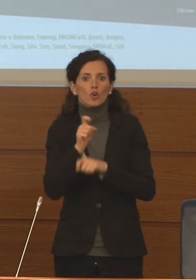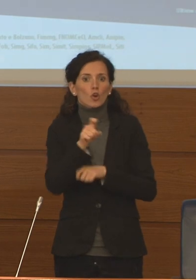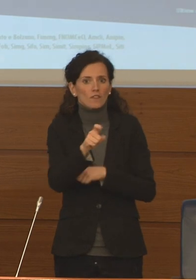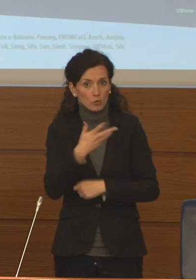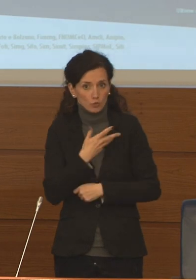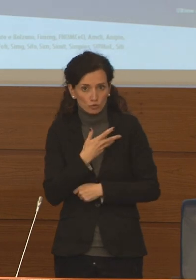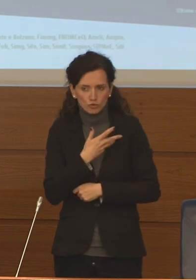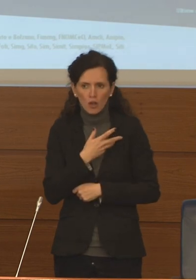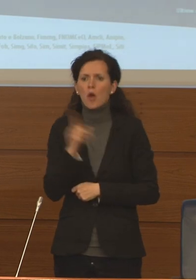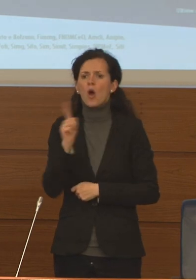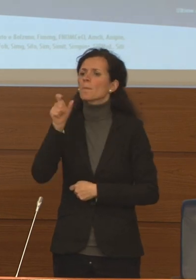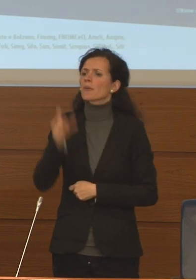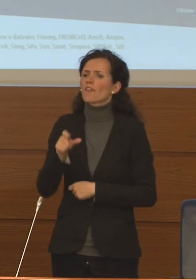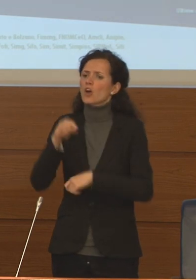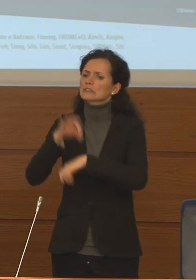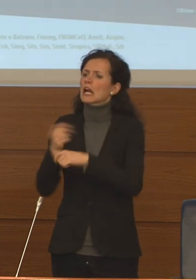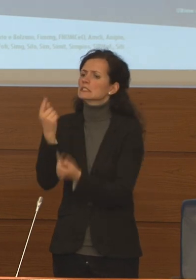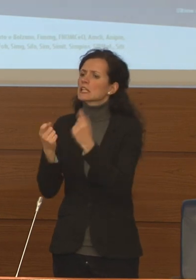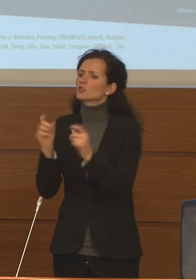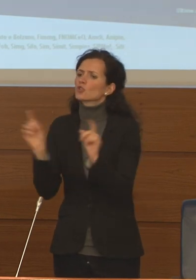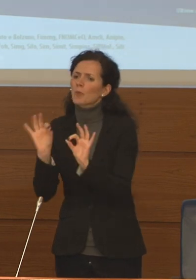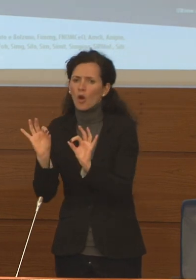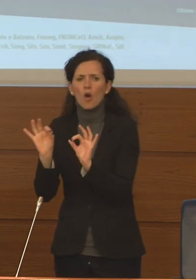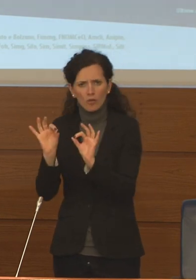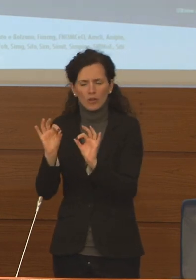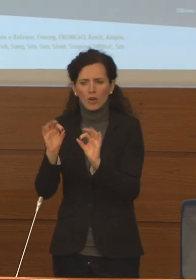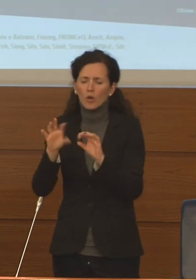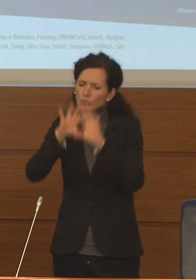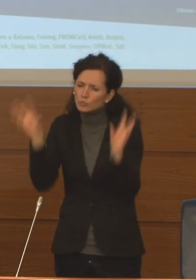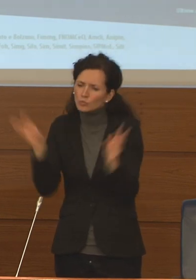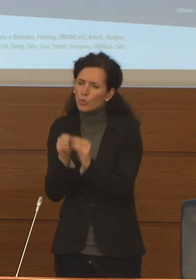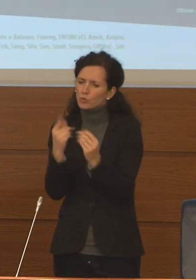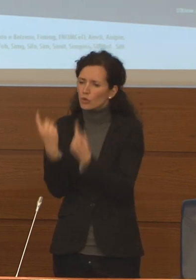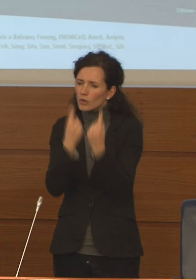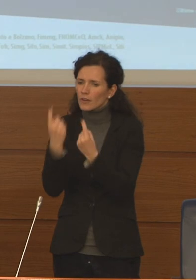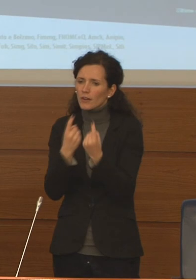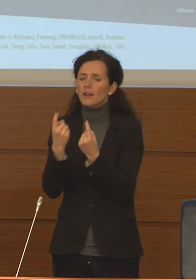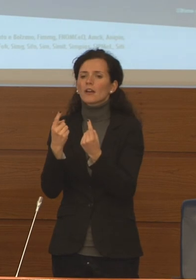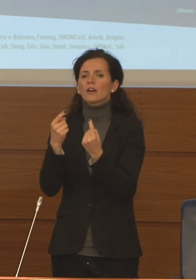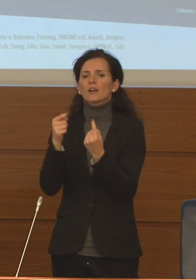e in base a i tassi di riproduzione, agli R0 quello che noi chiamiamo